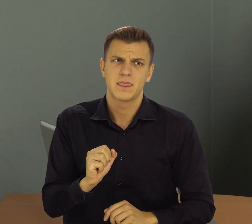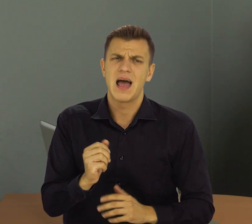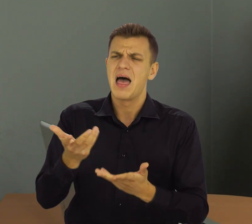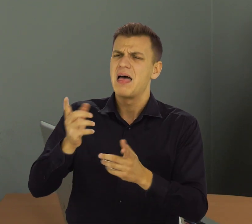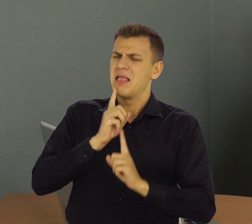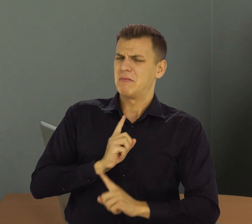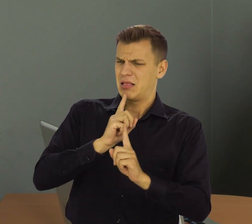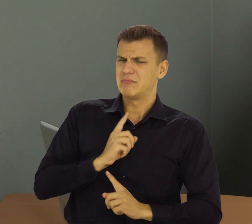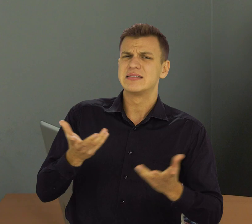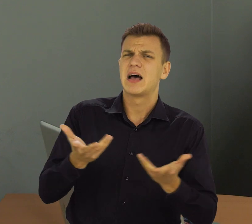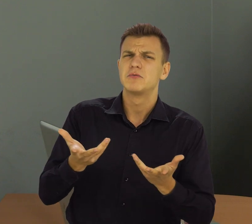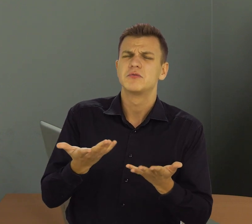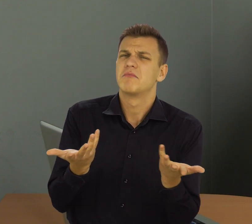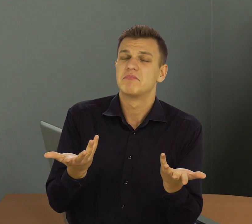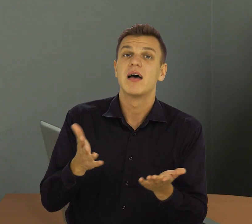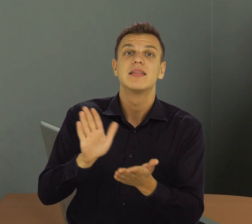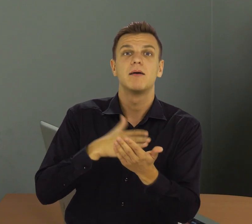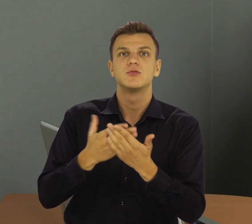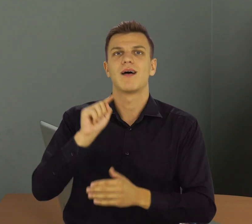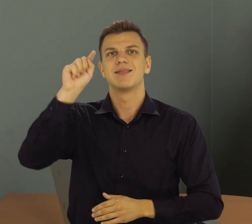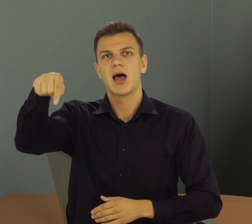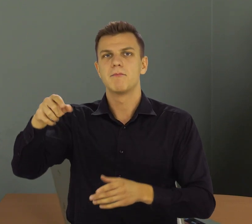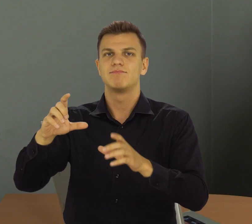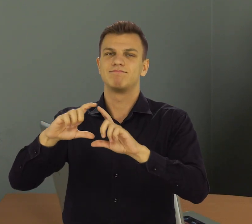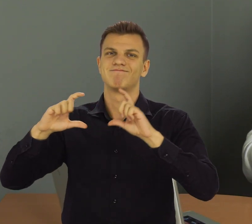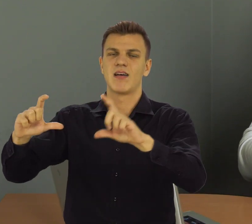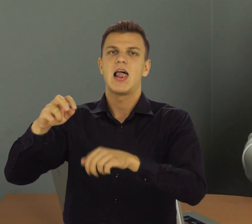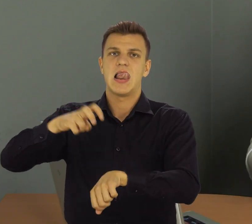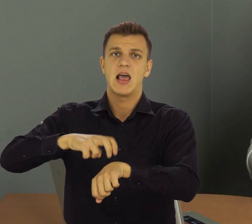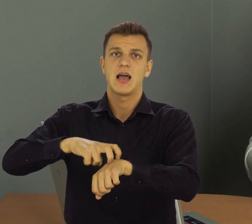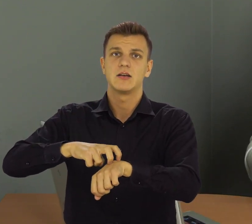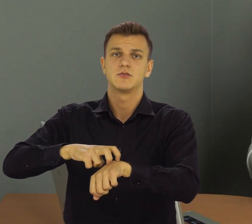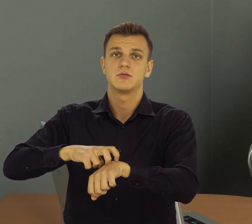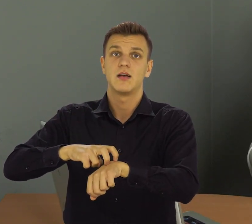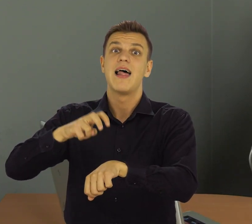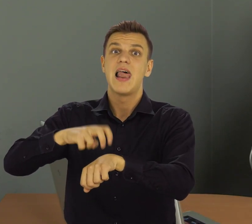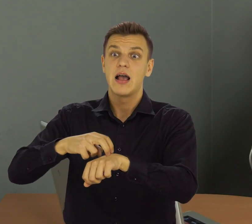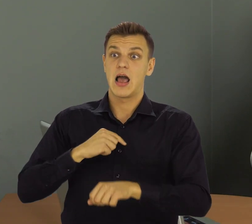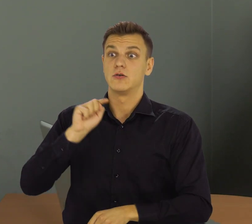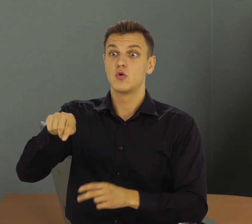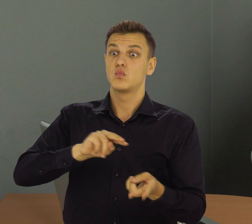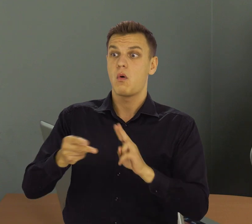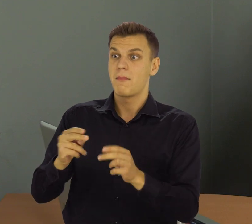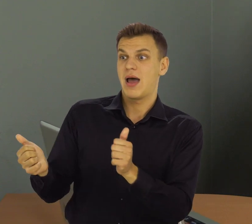Nigdy na przykład nie zdarzyło mi się tłumaczyć w gabinecie lekarskim, w którym musiałbym na przykład przekazać informacje,